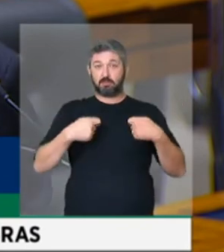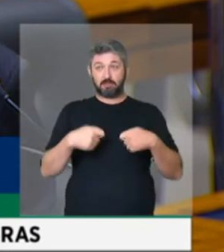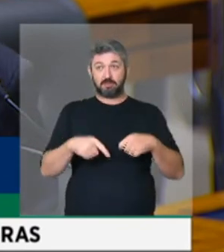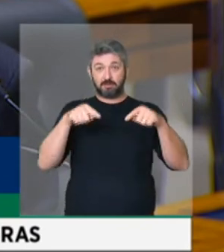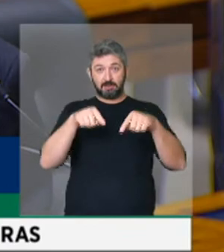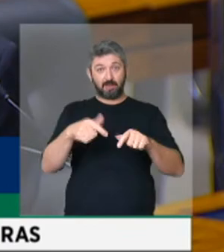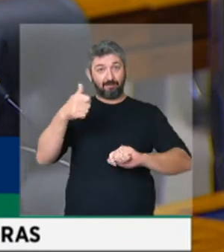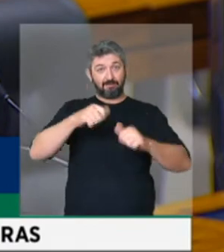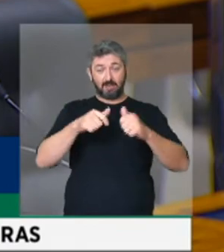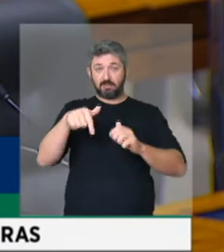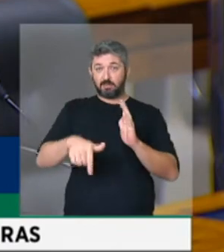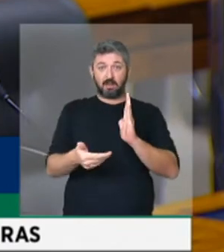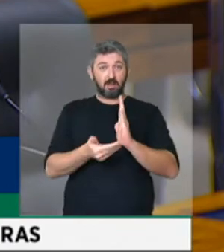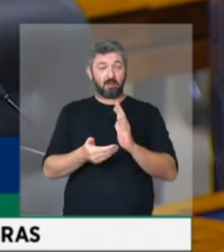QUE PRECISARIAM DESSA AVALIAÇÃO DESSA CASA. E NÓS